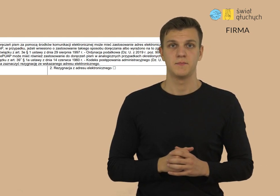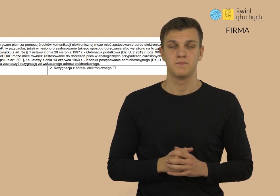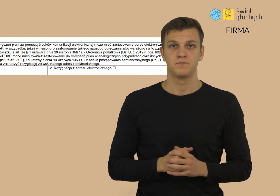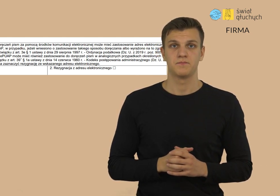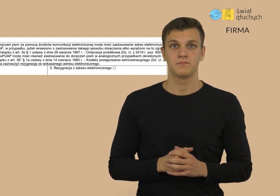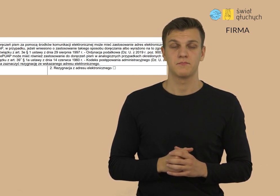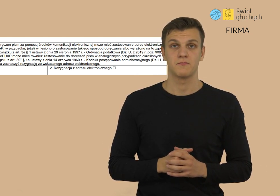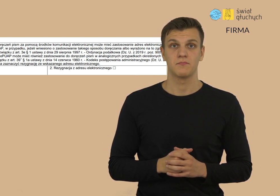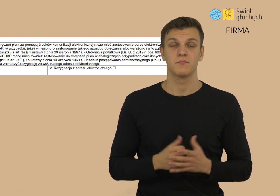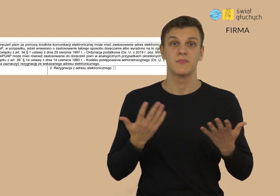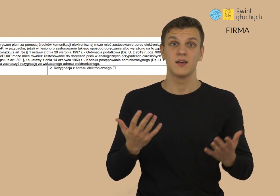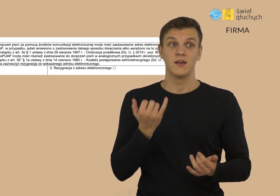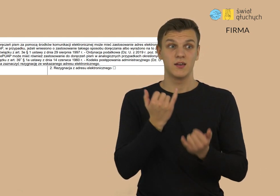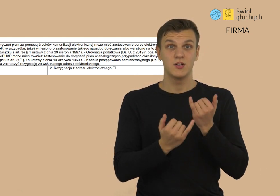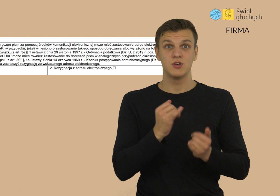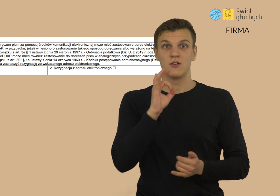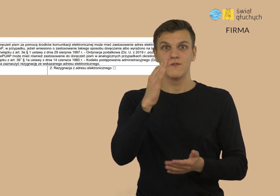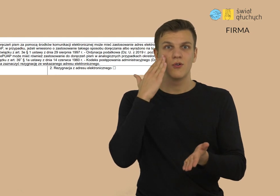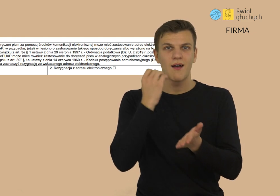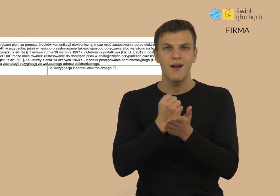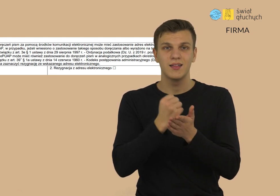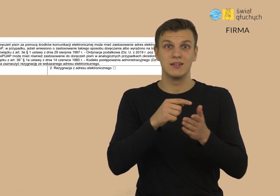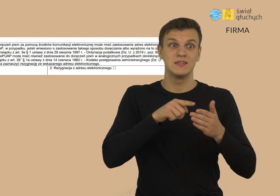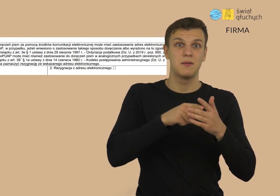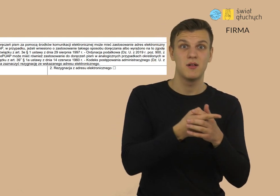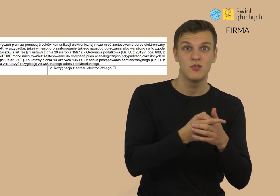Wypełniasz tylko wtedy, gdy Twój adres zameldowania